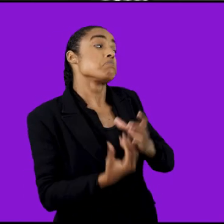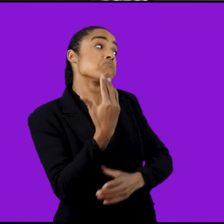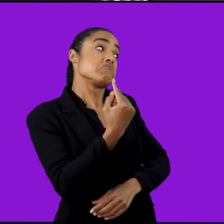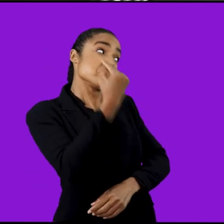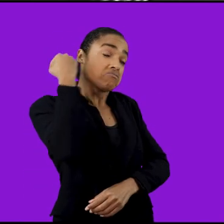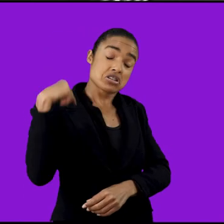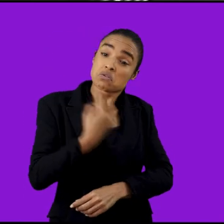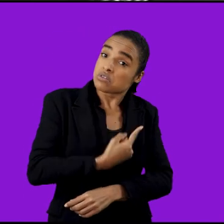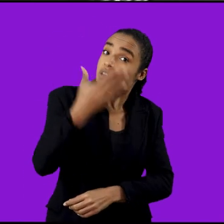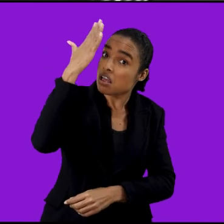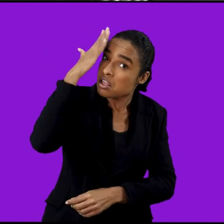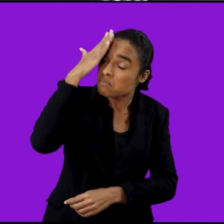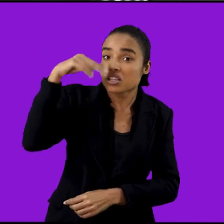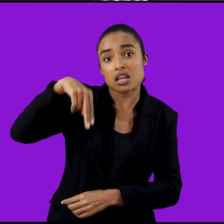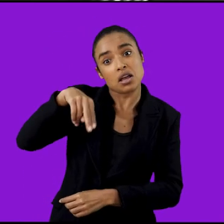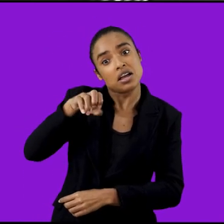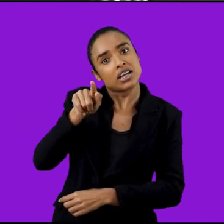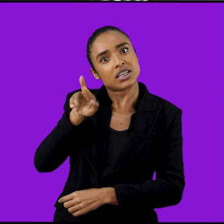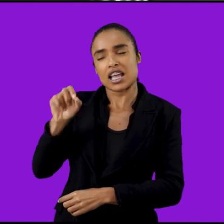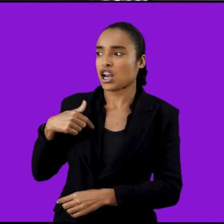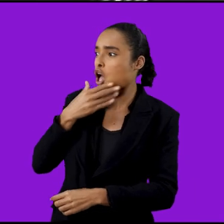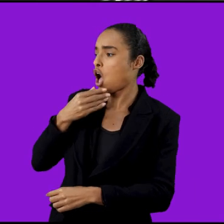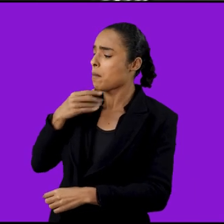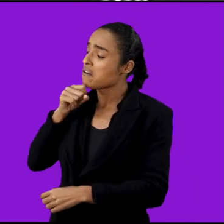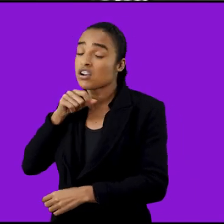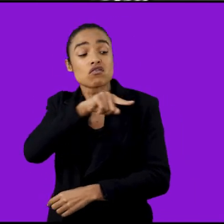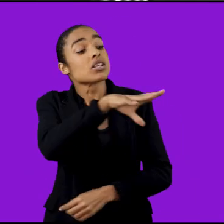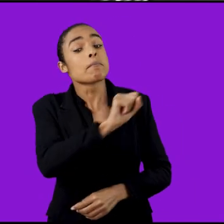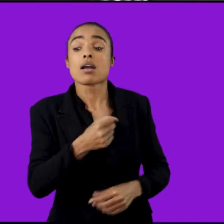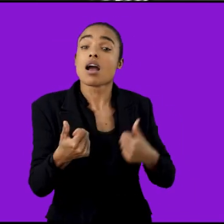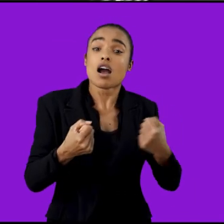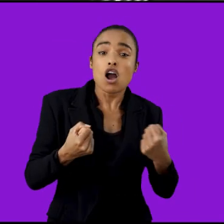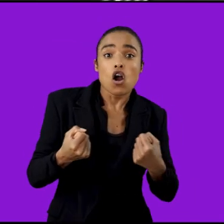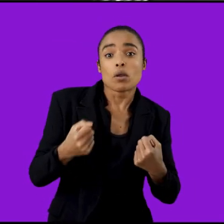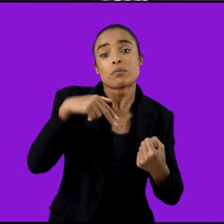Dá onde veio, quer dizer, da origem A gente sabe como “Negreiro”,né? Mas era “Negreiro”, os veio tudo falava… Falava: “Vamo pegar o negreiro?”, era